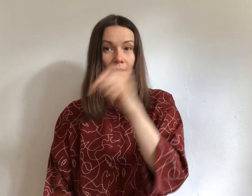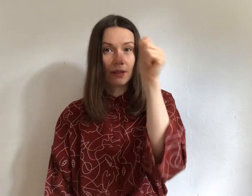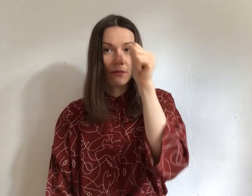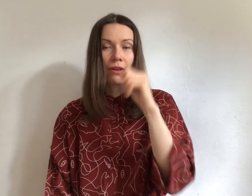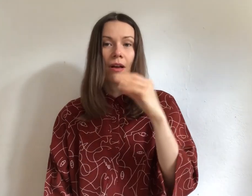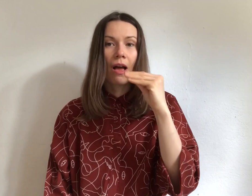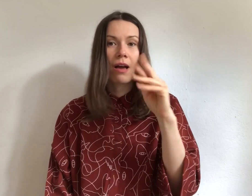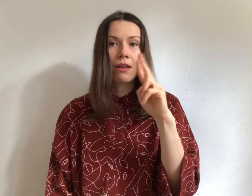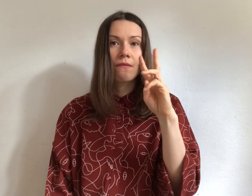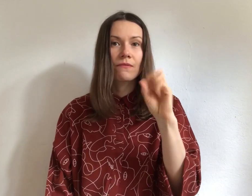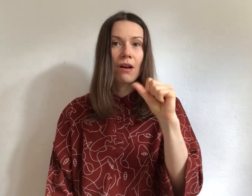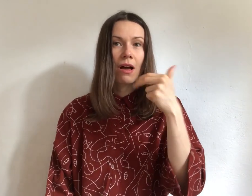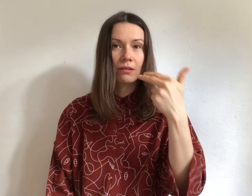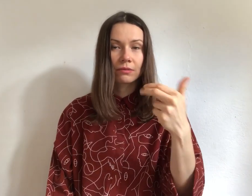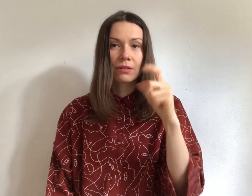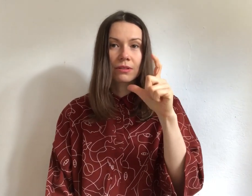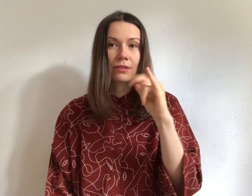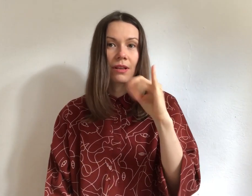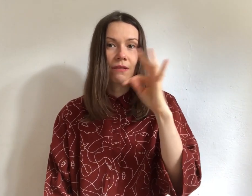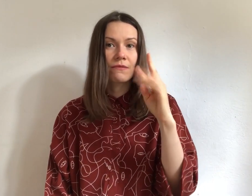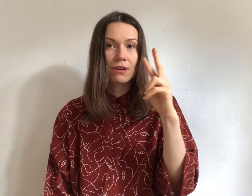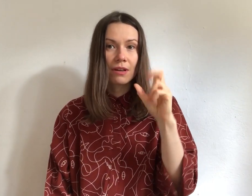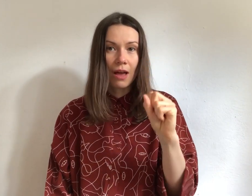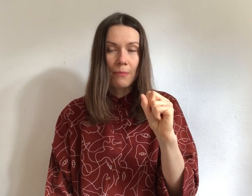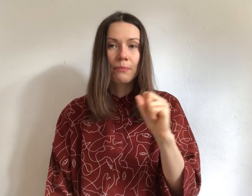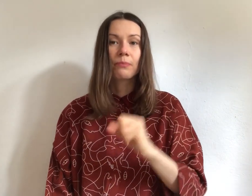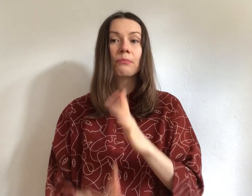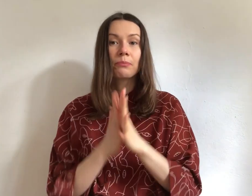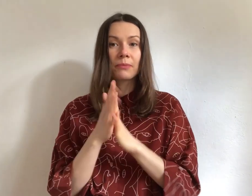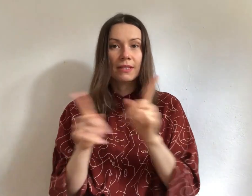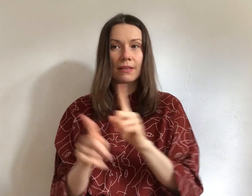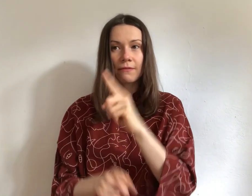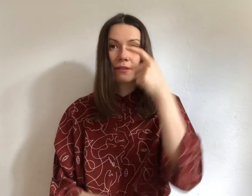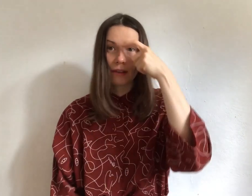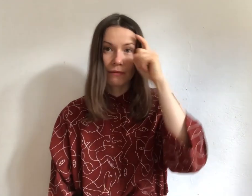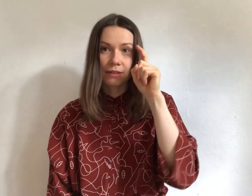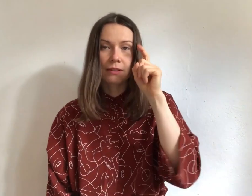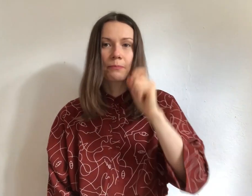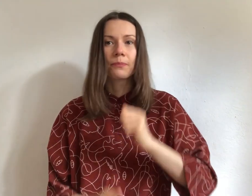Erwan Cifra i jego znak migowy wygląda tak.